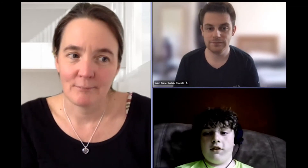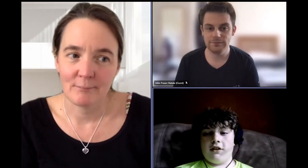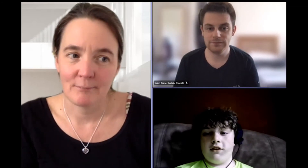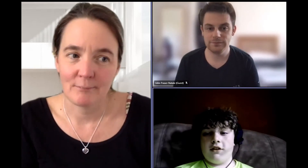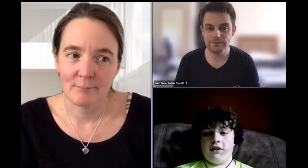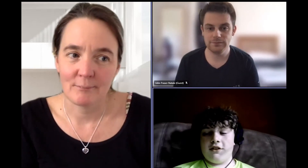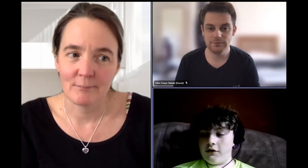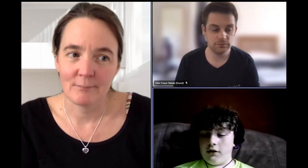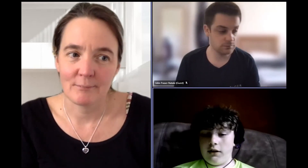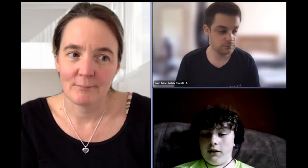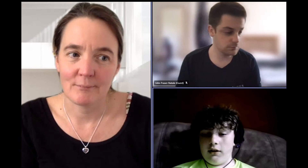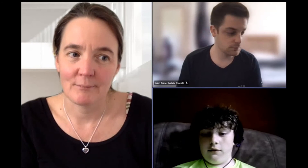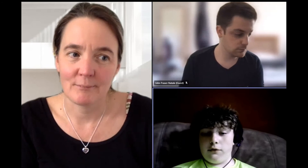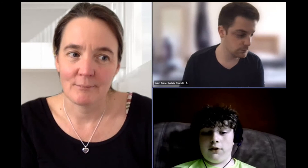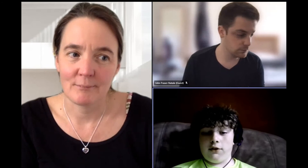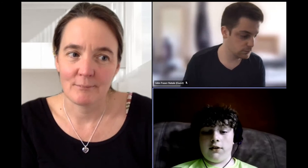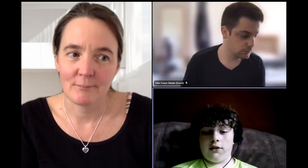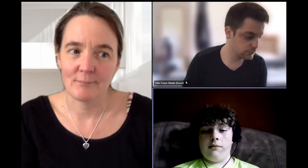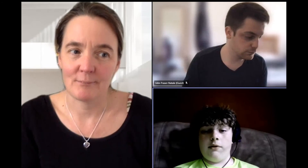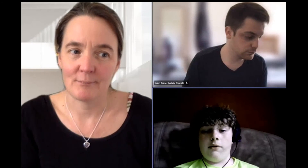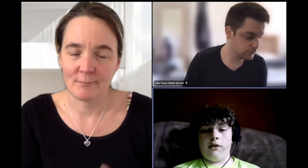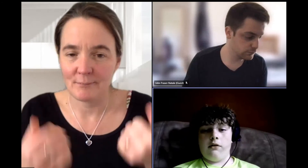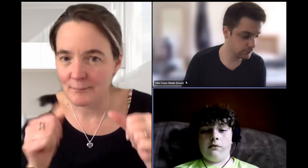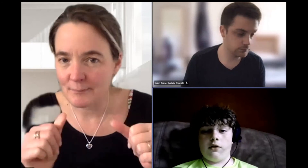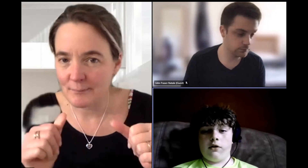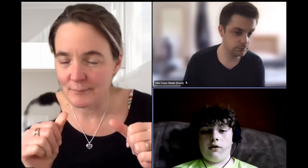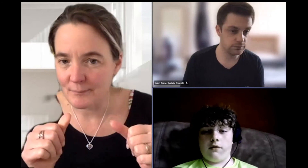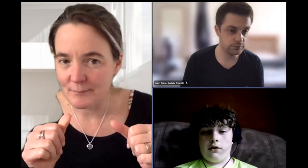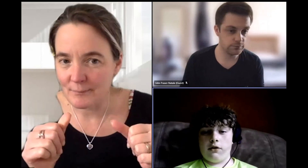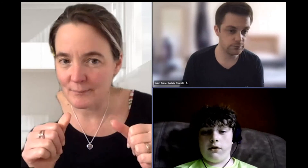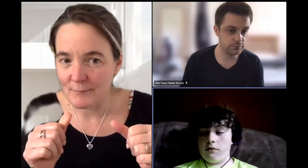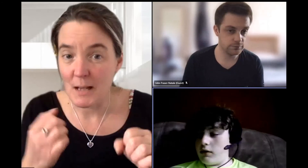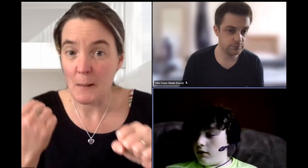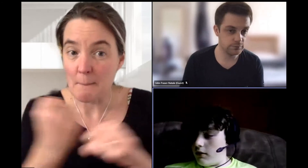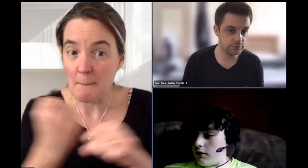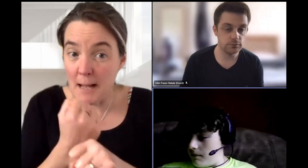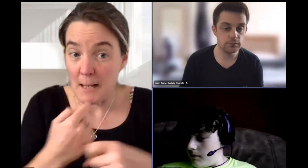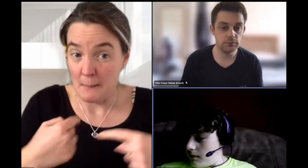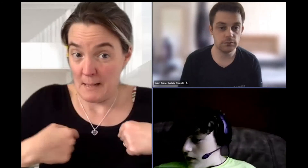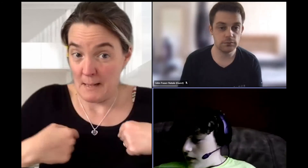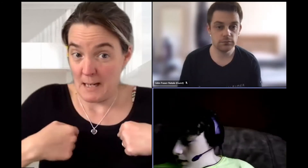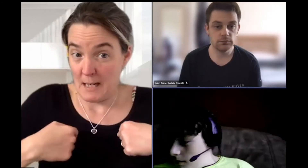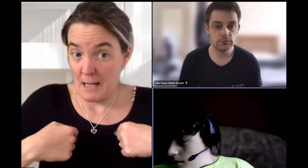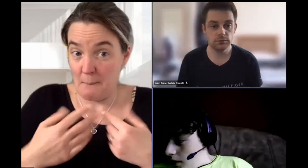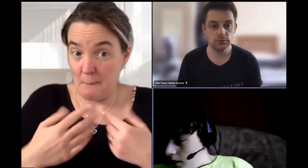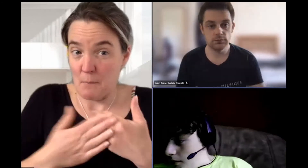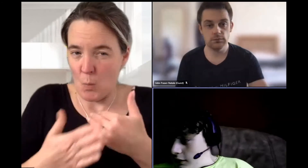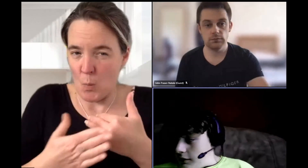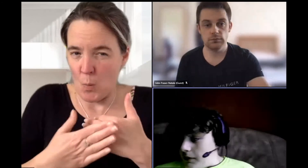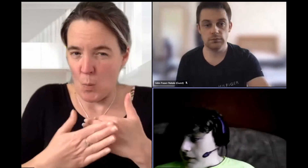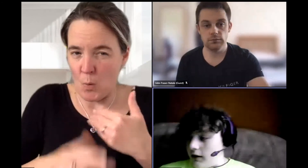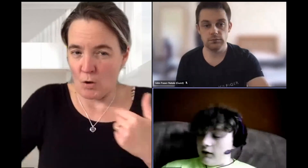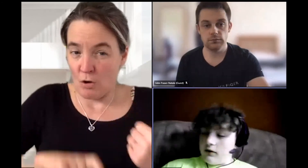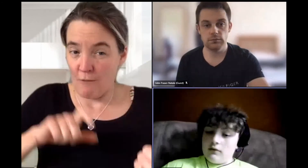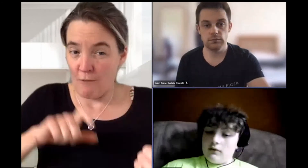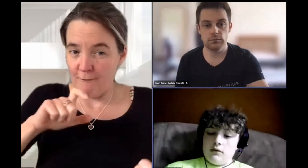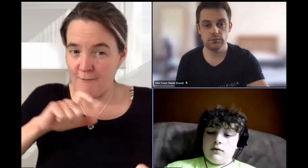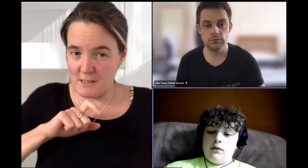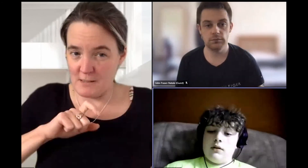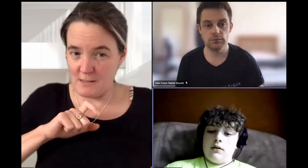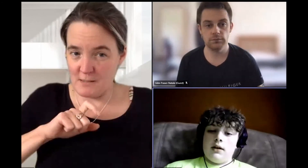I ddechrau, dwi’n sicr ei fod wedi fy ngwneud yn fwy hyderus wrth siarad yn gyhoeddus.